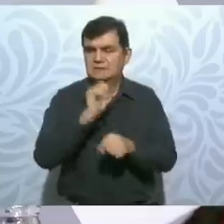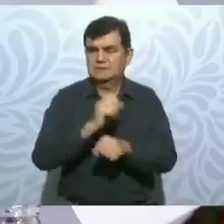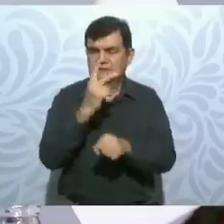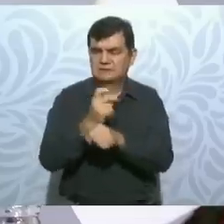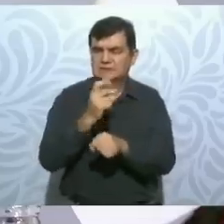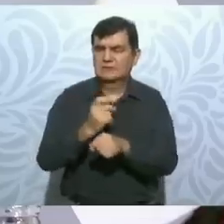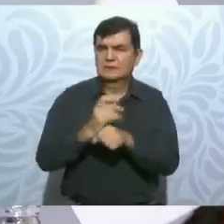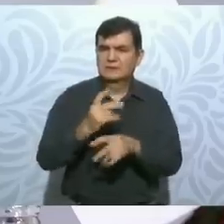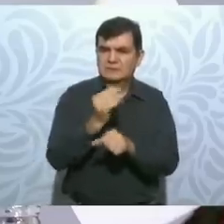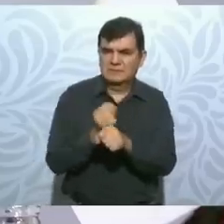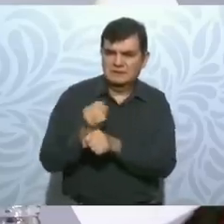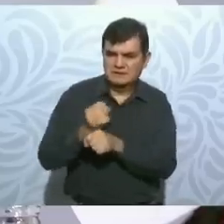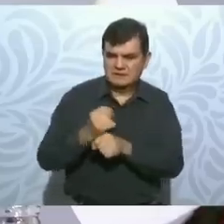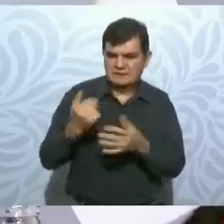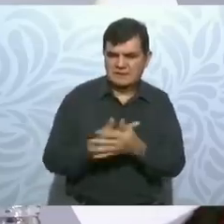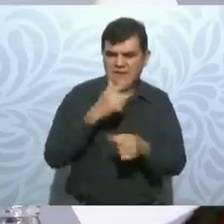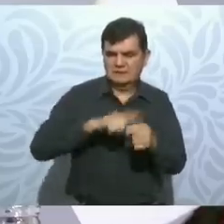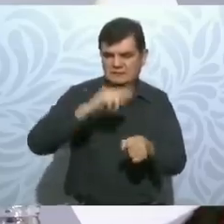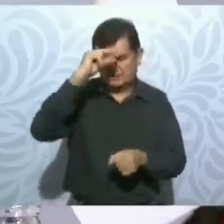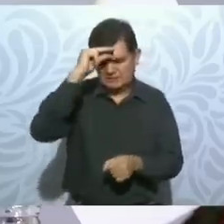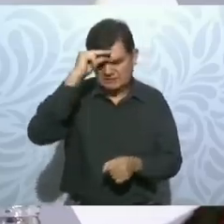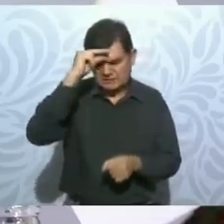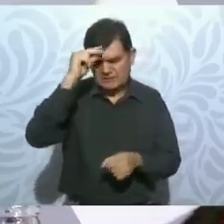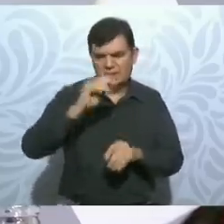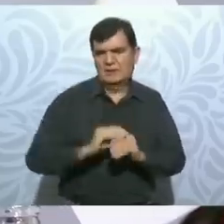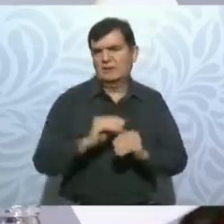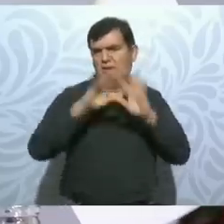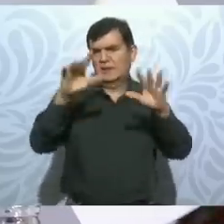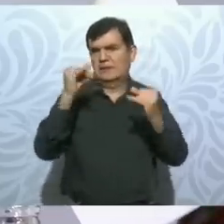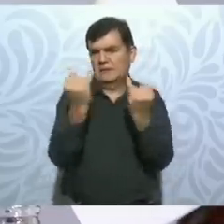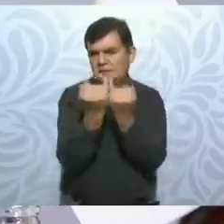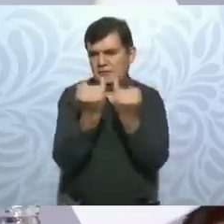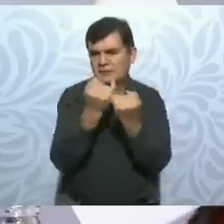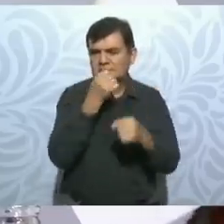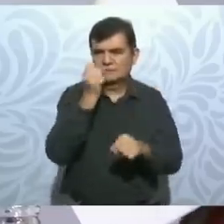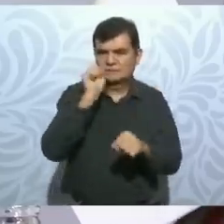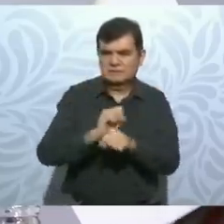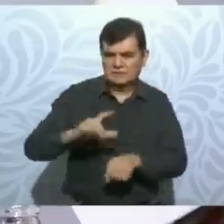y del centro nacional de inteligencia Y por supuesto también la secretaría de gobernación